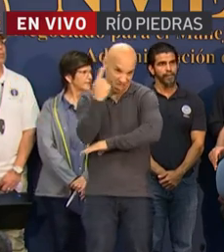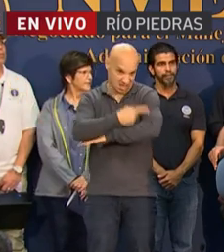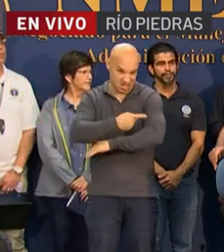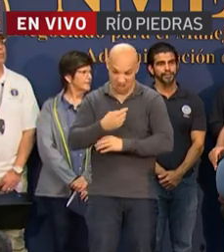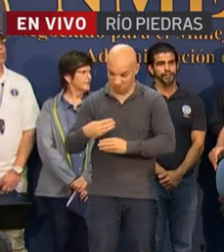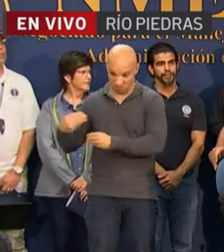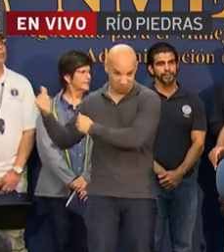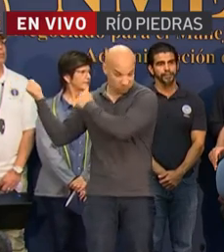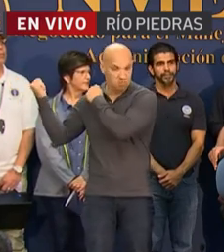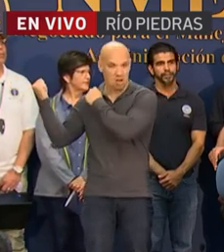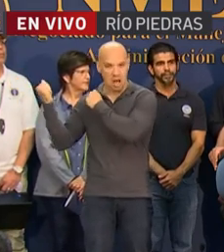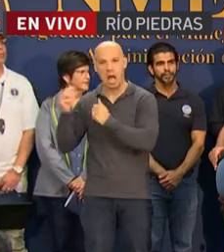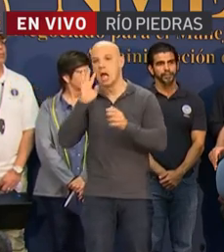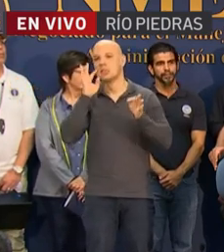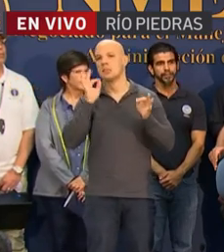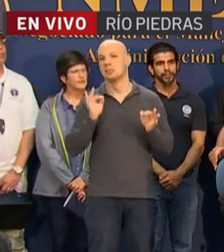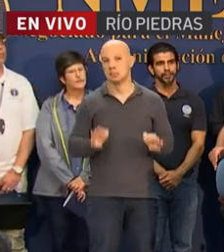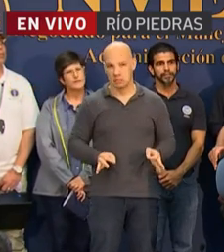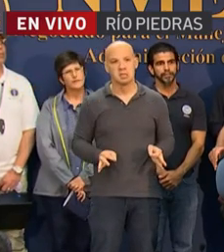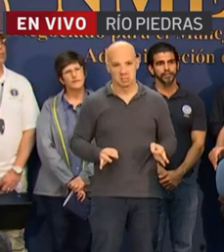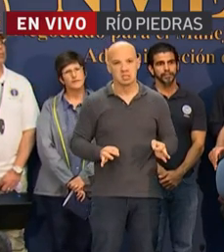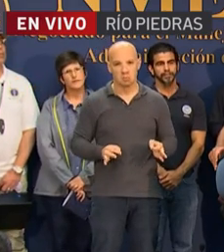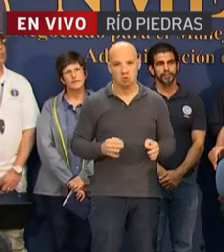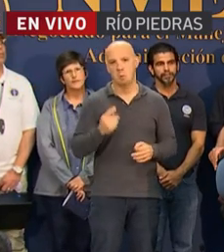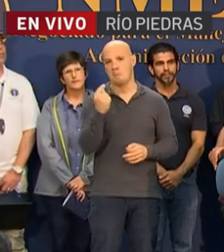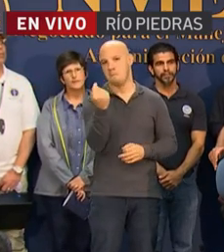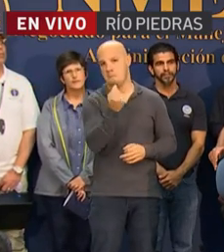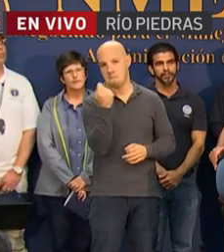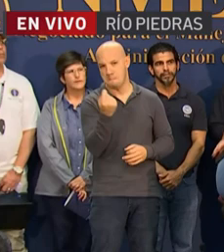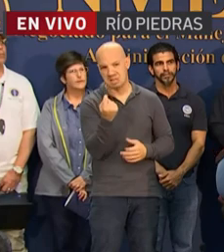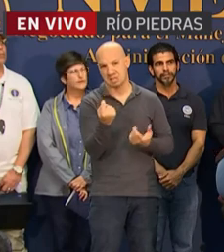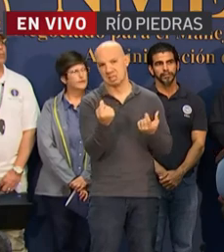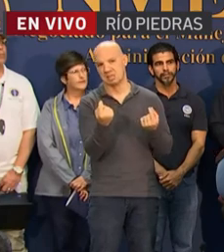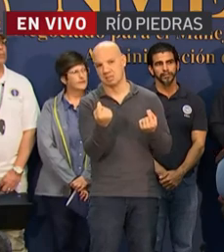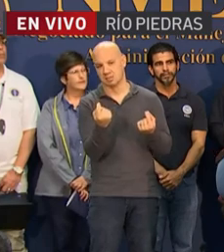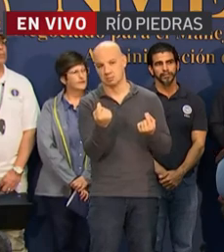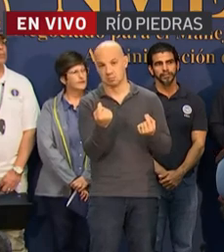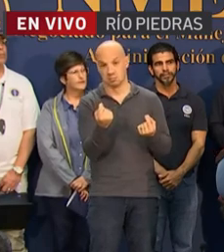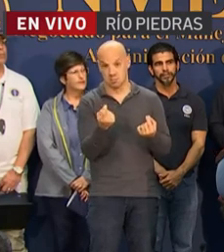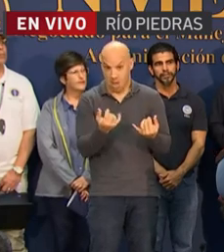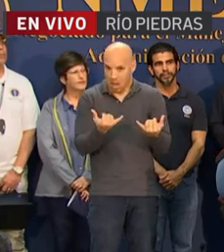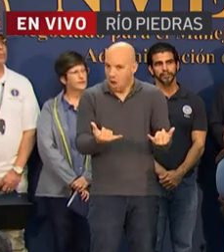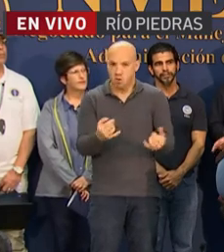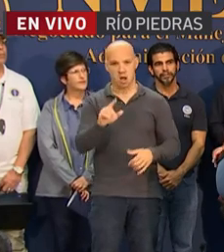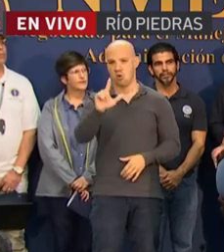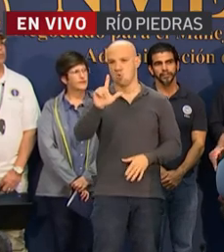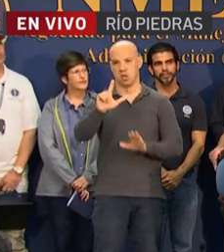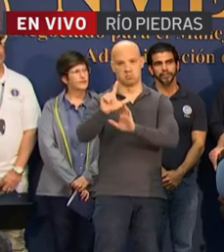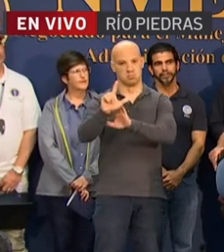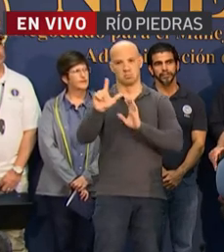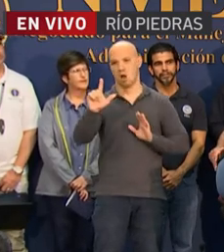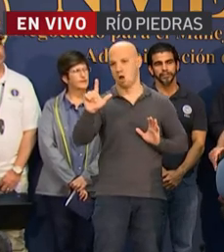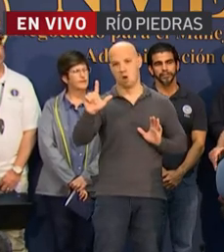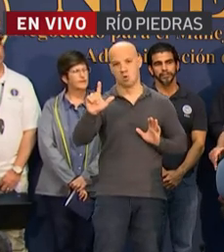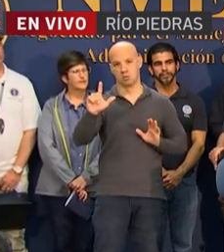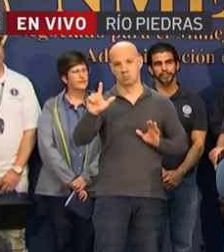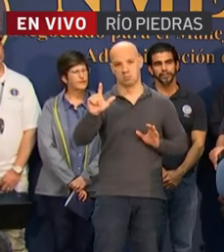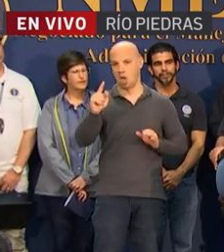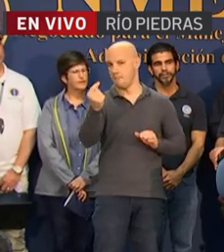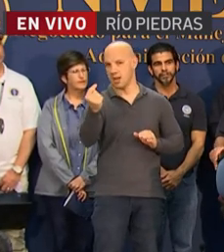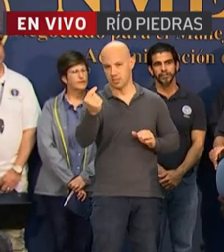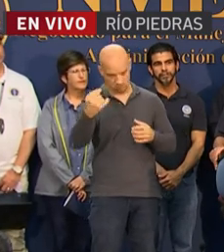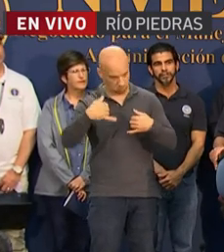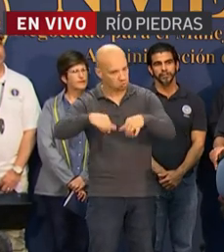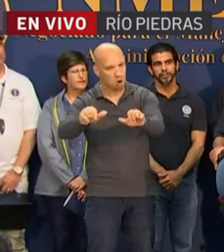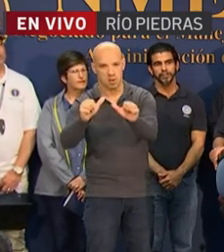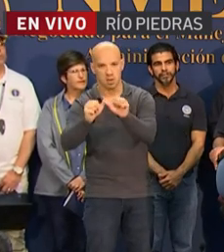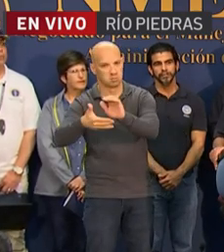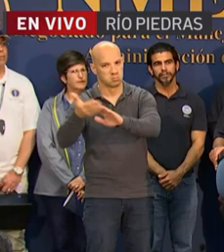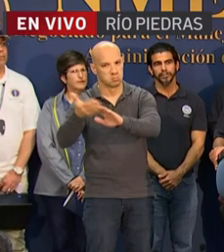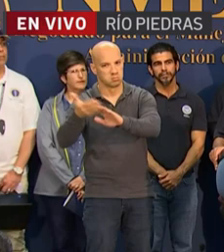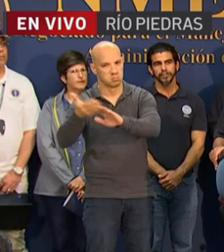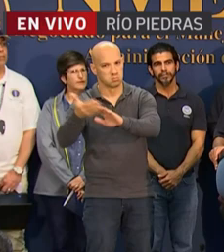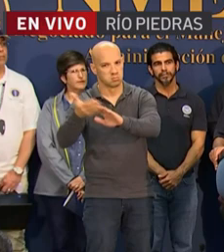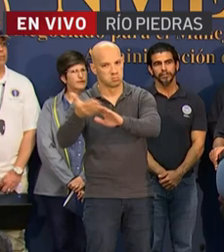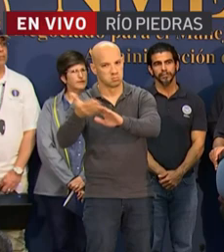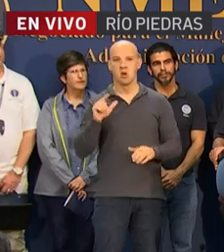VAMOS PASO A PASO, DEPENDIENDO